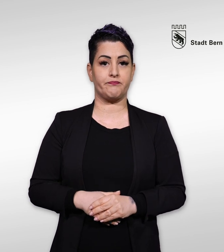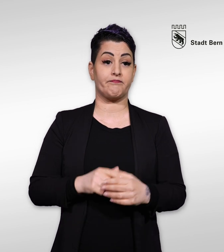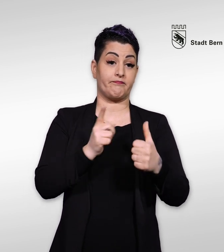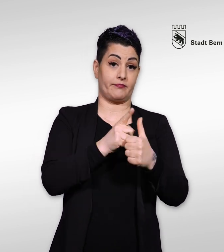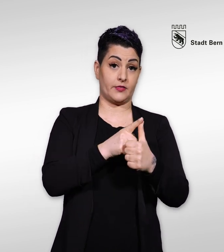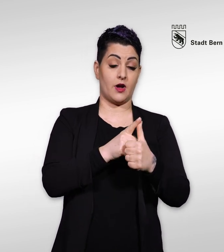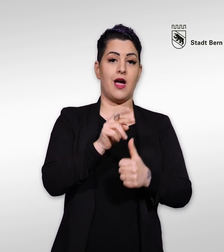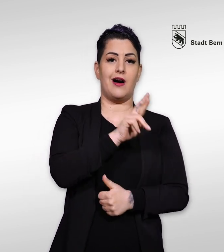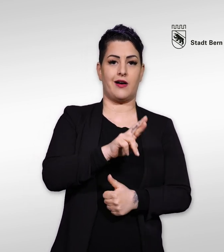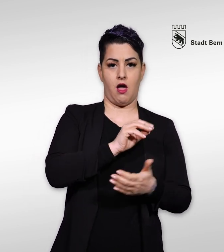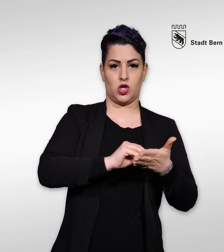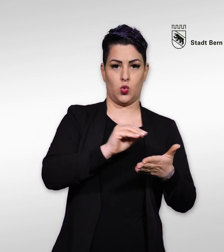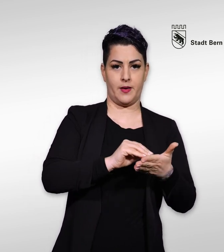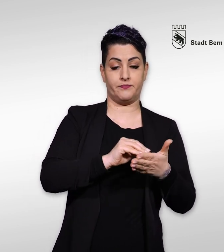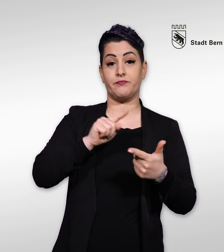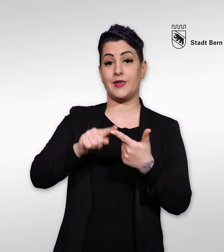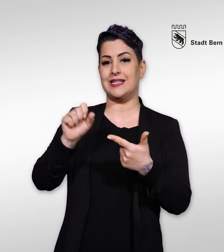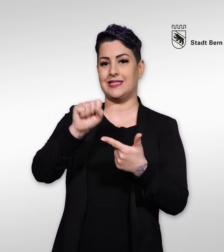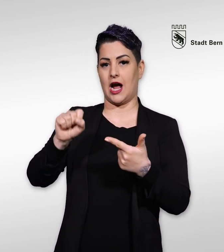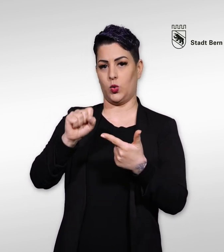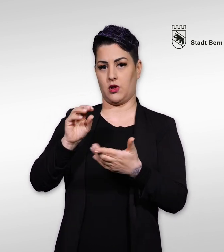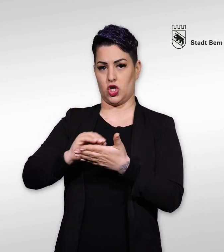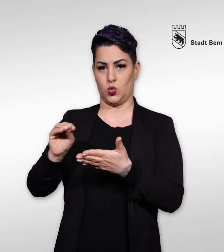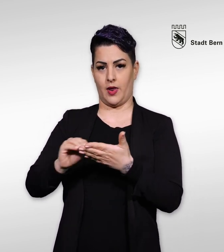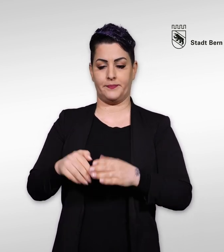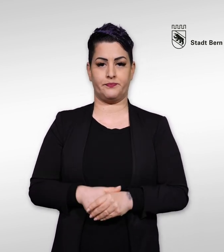• Realschule • Sekundarschule